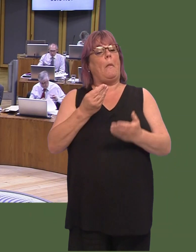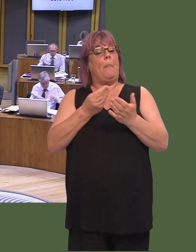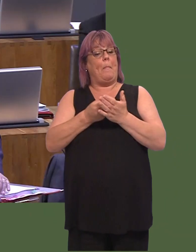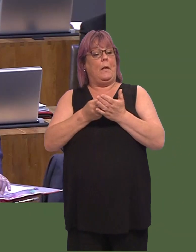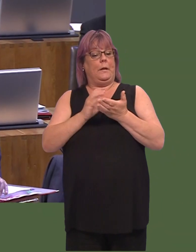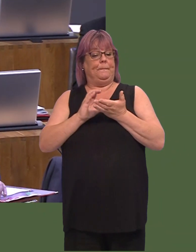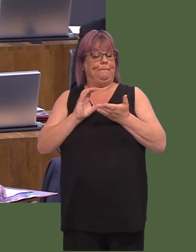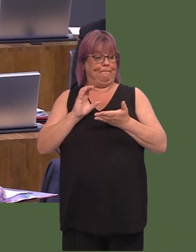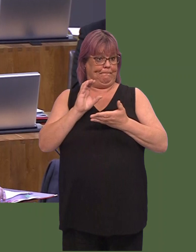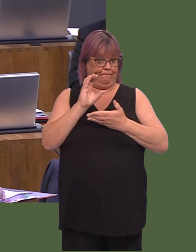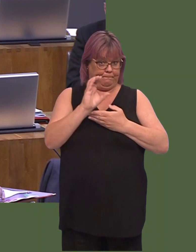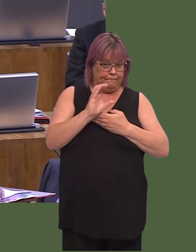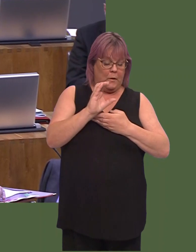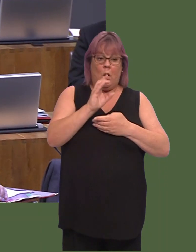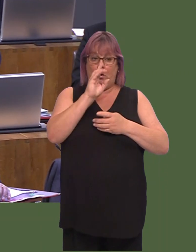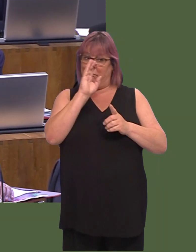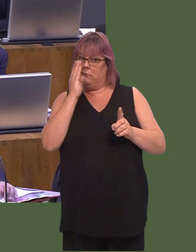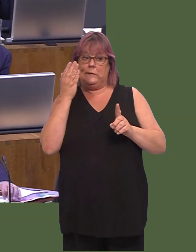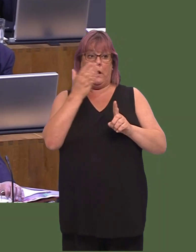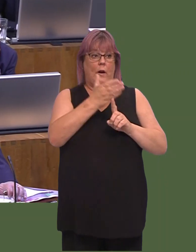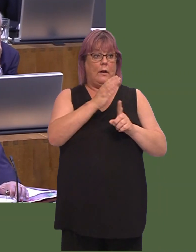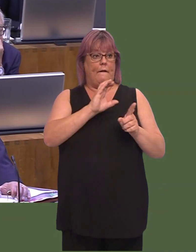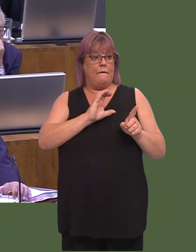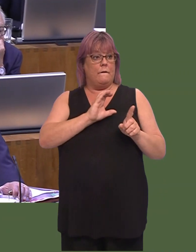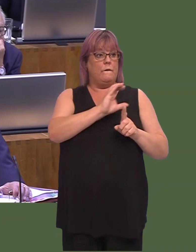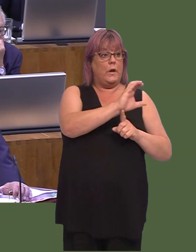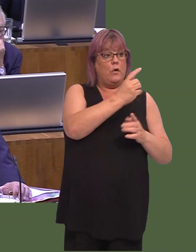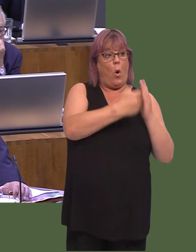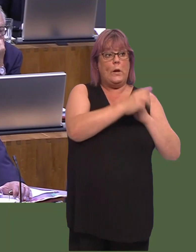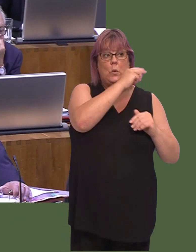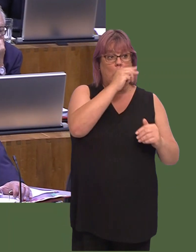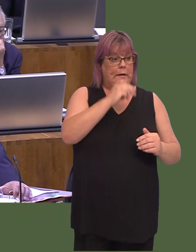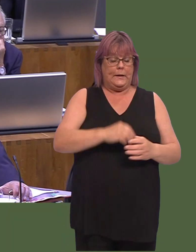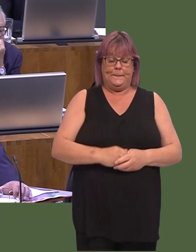Rydym ni yn ystyried ym mha ffyrdd y gallwn ni helpu technolegau ar draws Cymru, yn enwedig